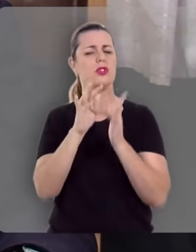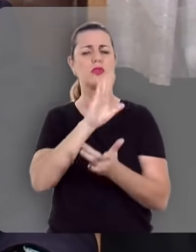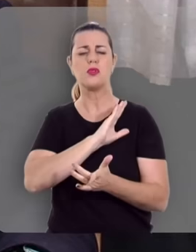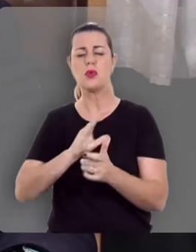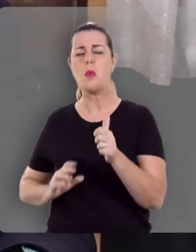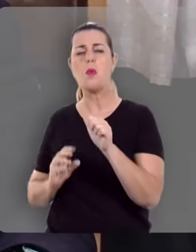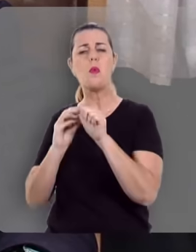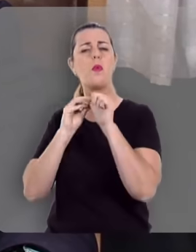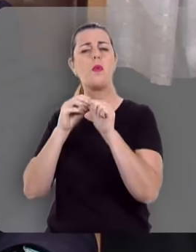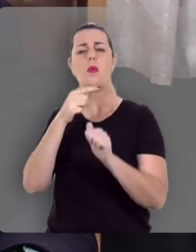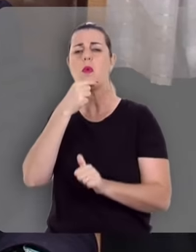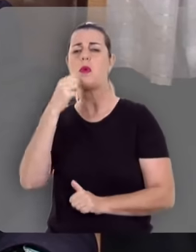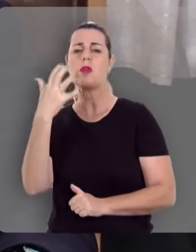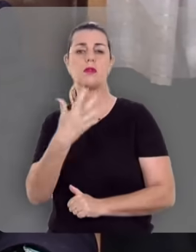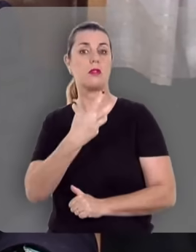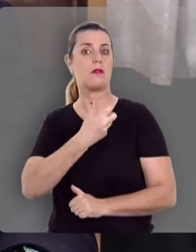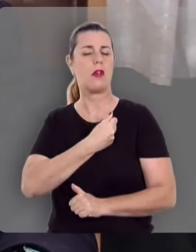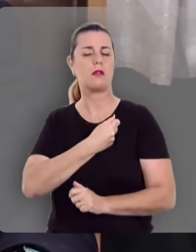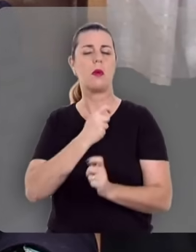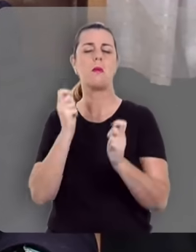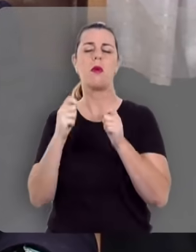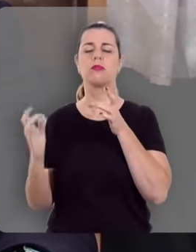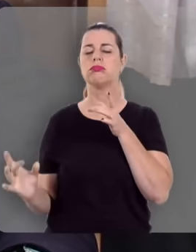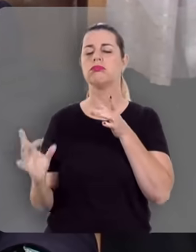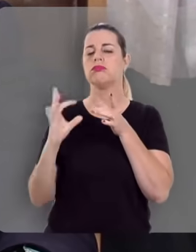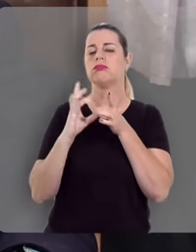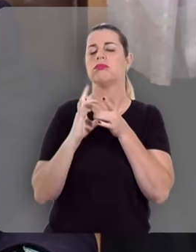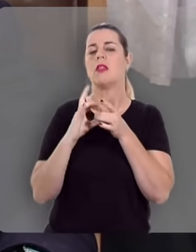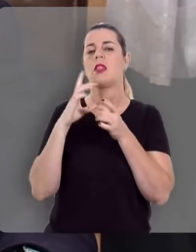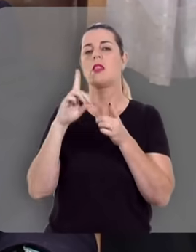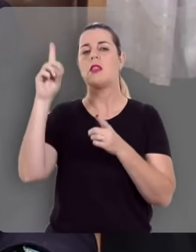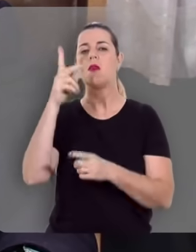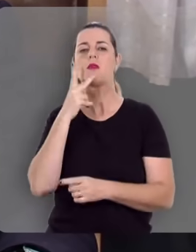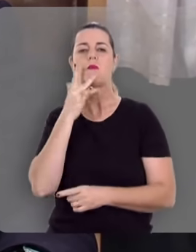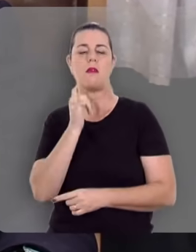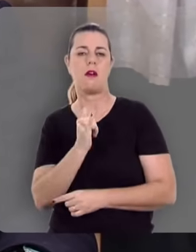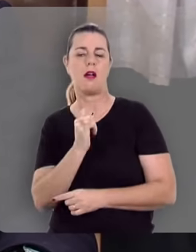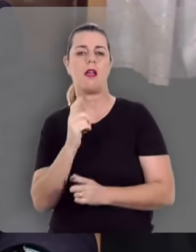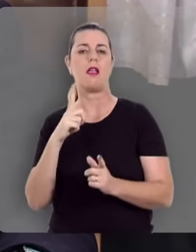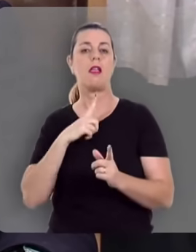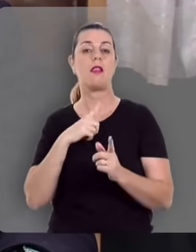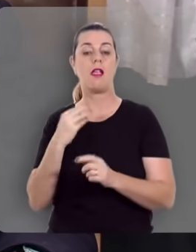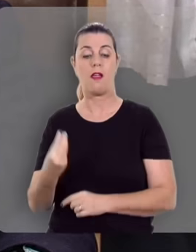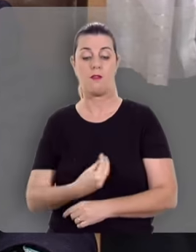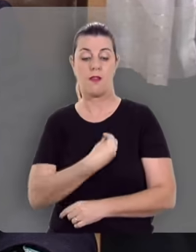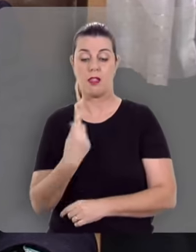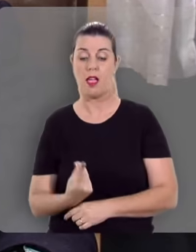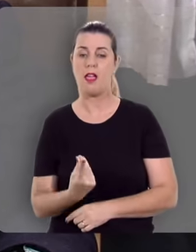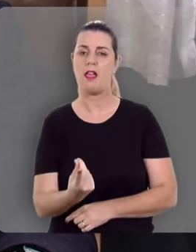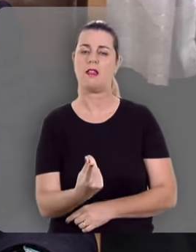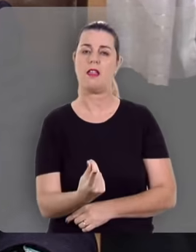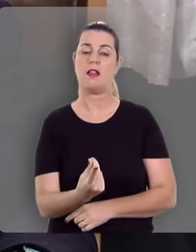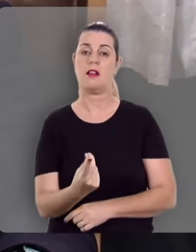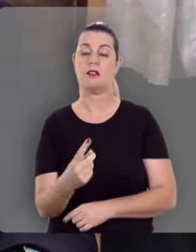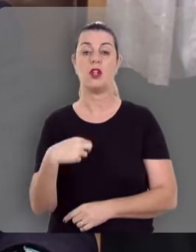senhor e salvador será reconciliado com Deus pai E terá a vida eterna então nós queremos pedir